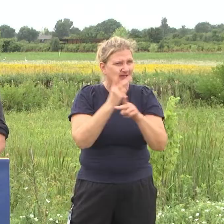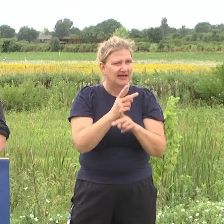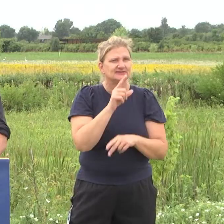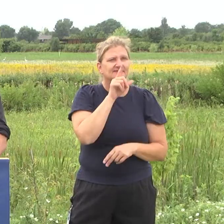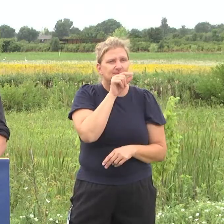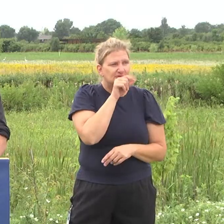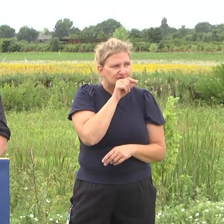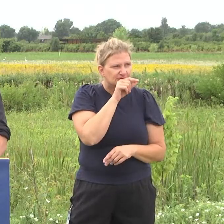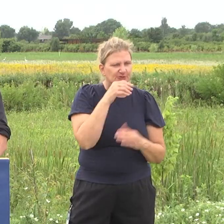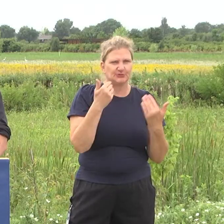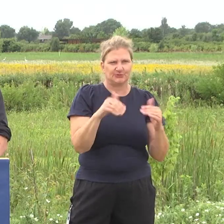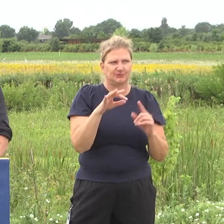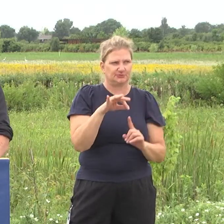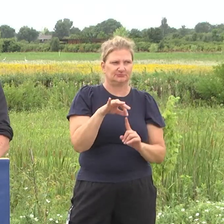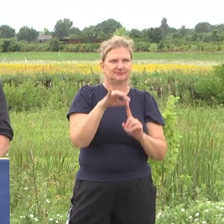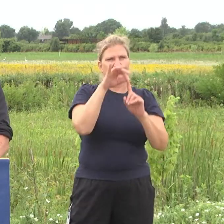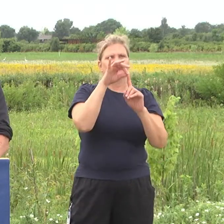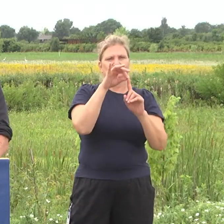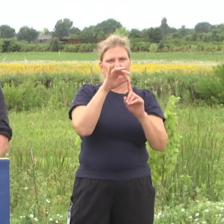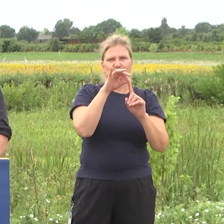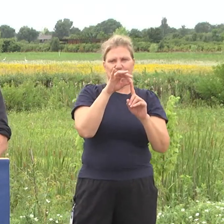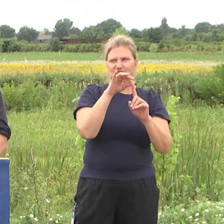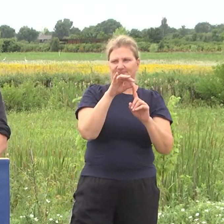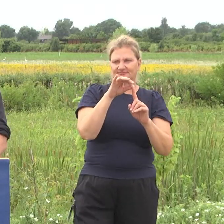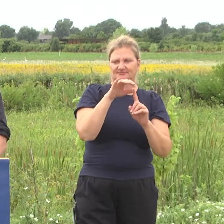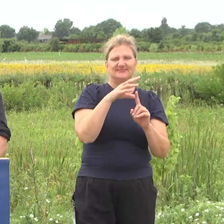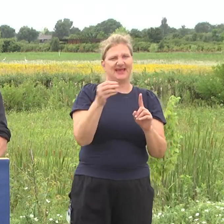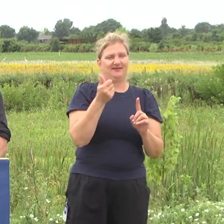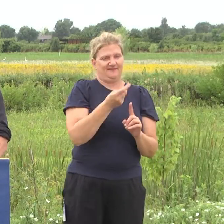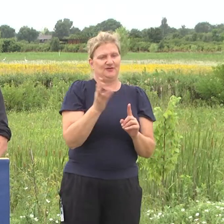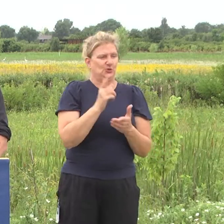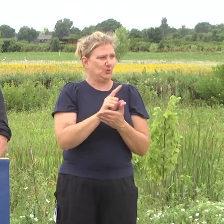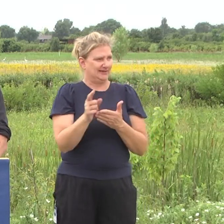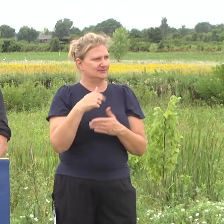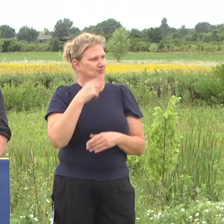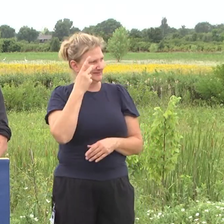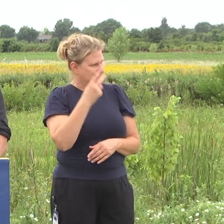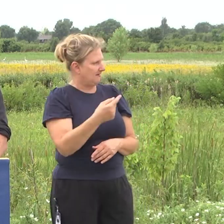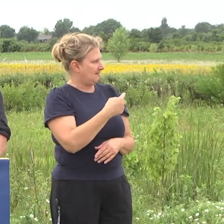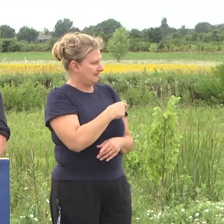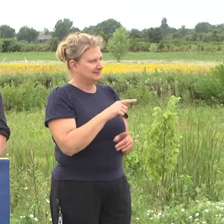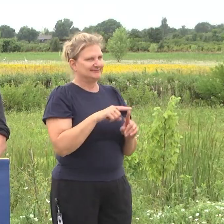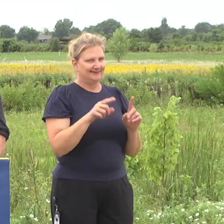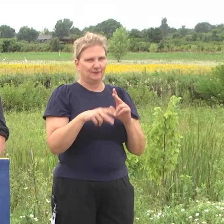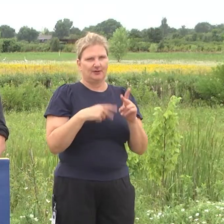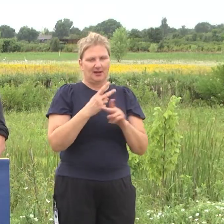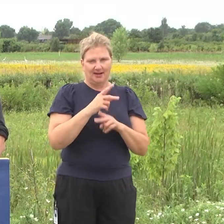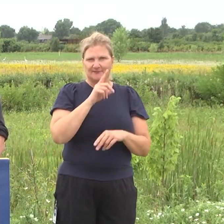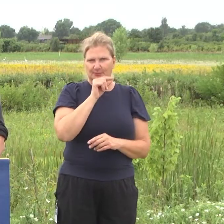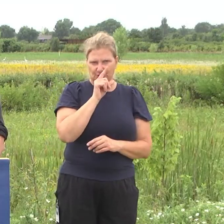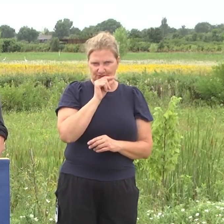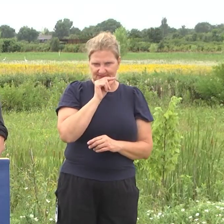hallazgos realmente excepcionales, incluso en las últimas semanas. La familia PC fue propietaria y conservó la mayor parte de